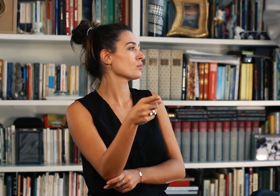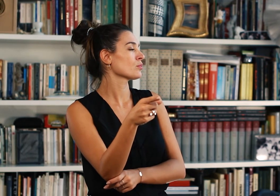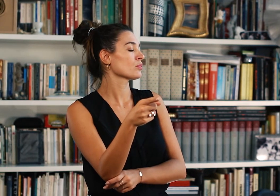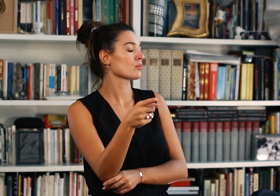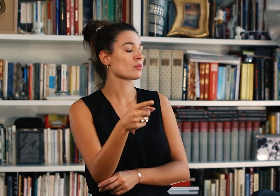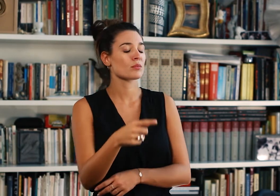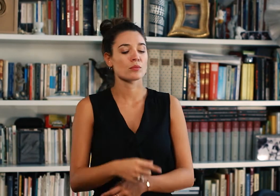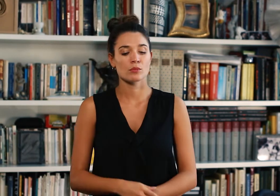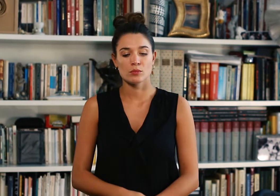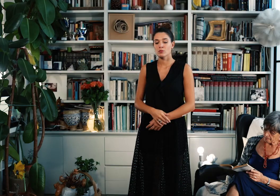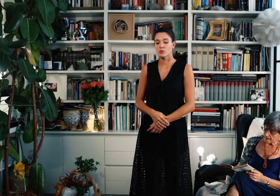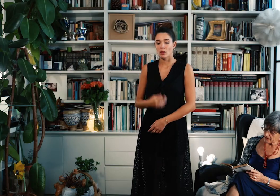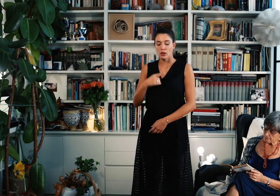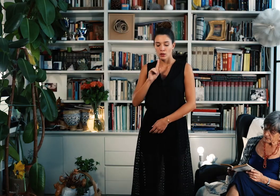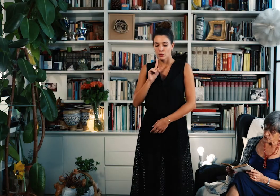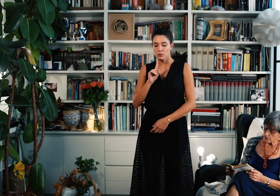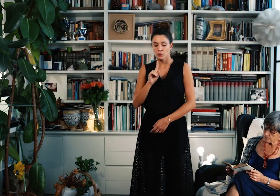Hervè Joncour era arrivato davanti alla porta,